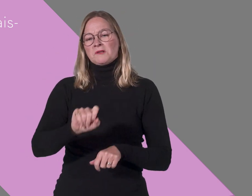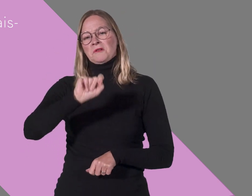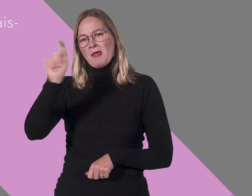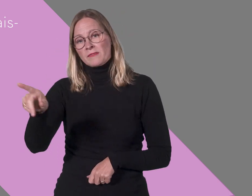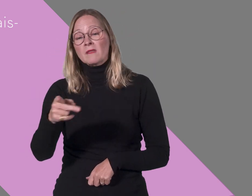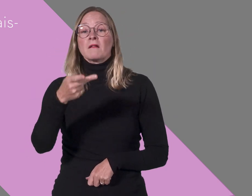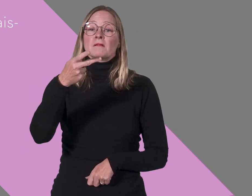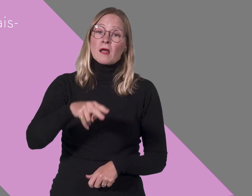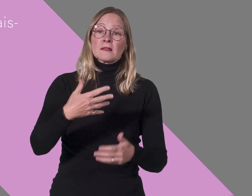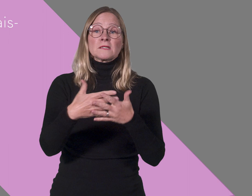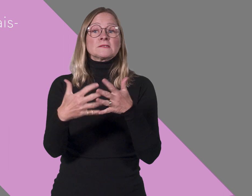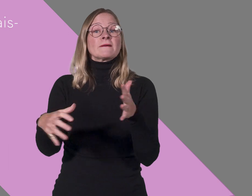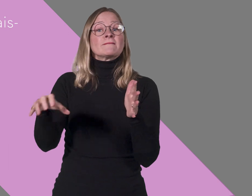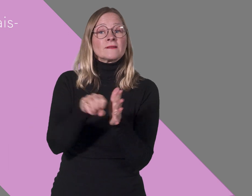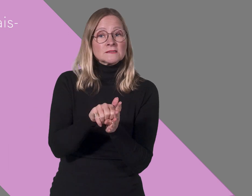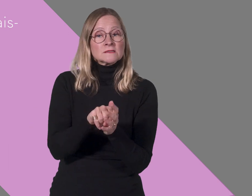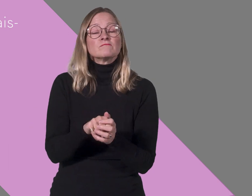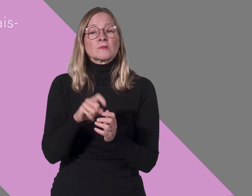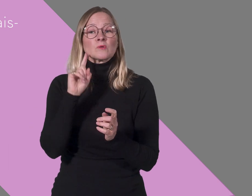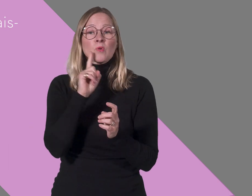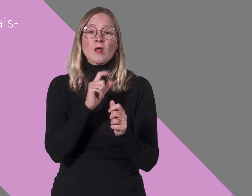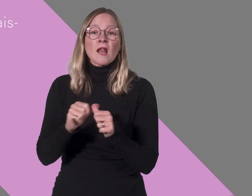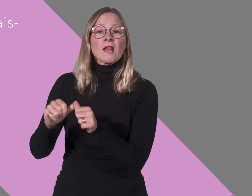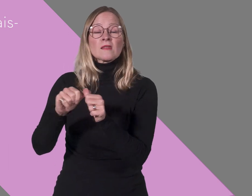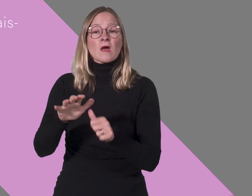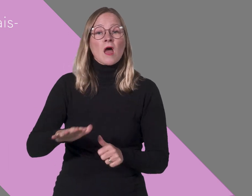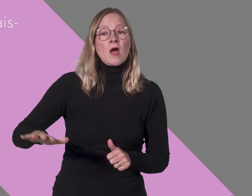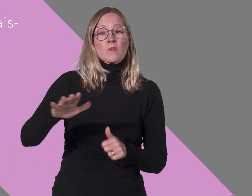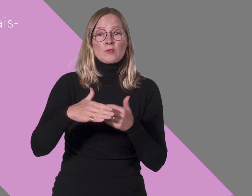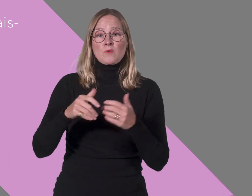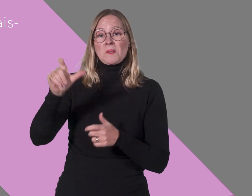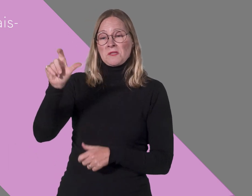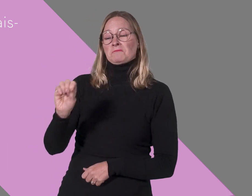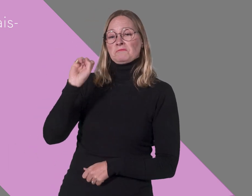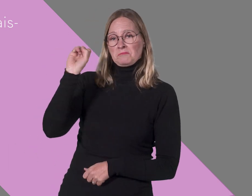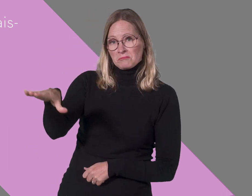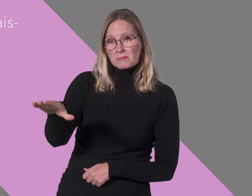tai lähettämällä tekstiviestin Kuurojen Liiton aluetyöntekijälle -